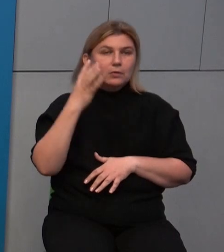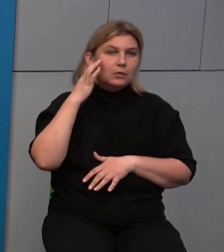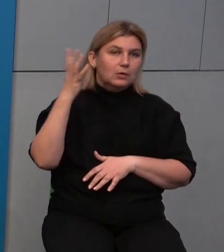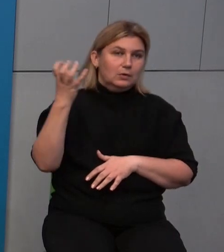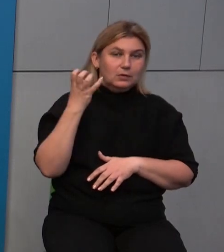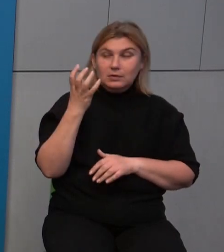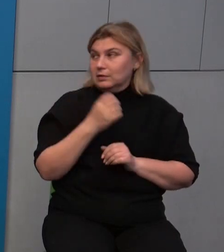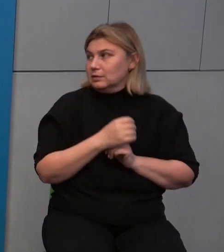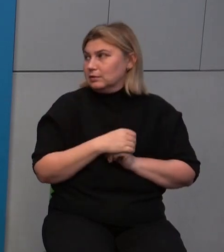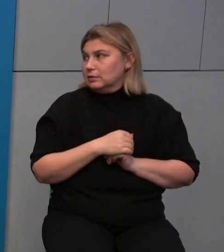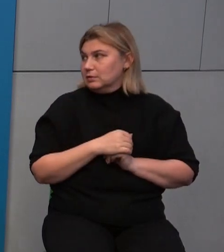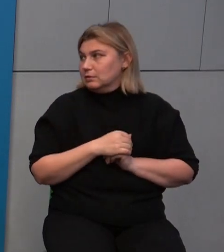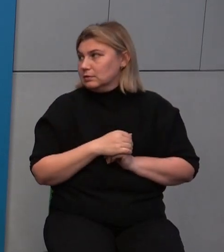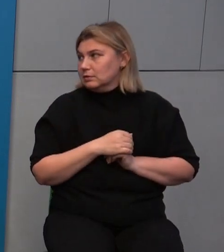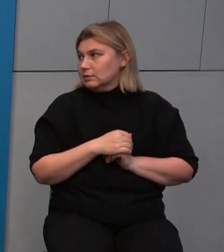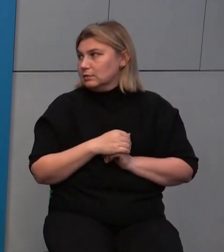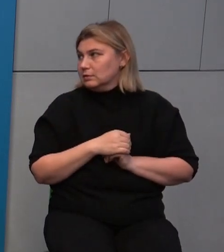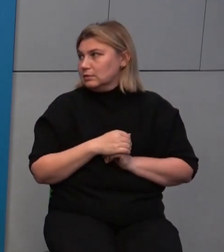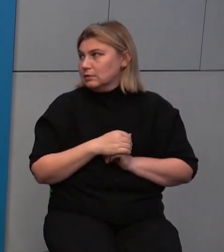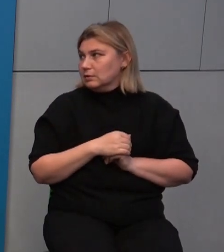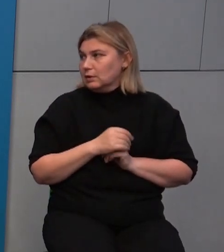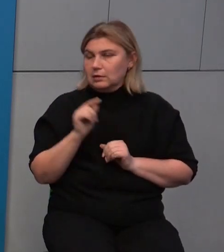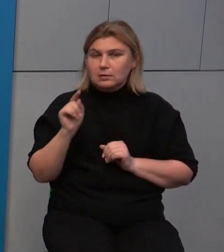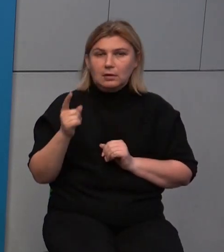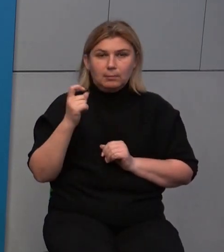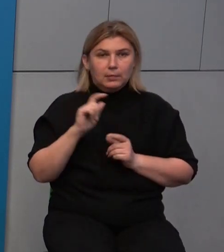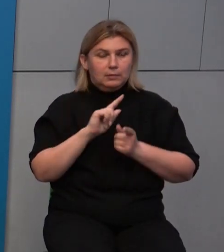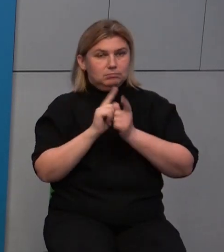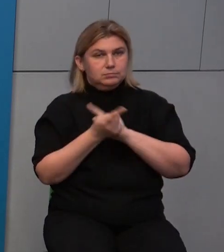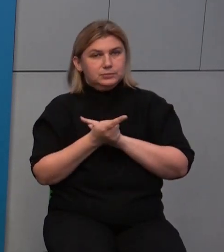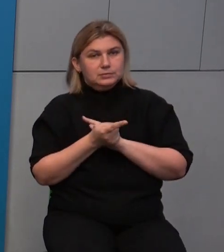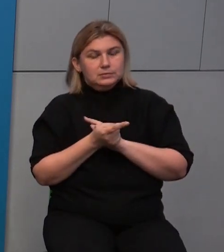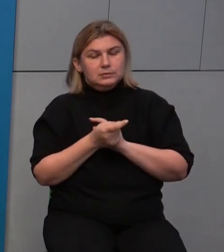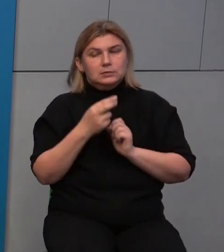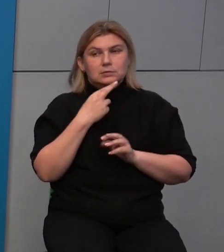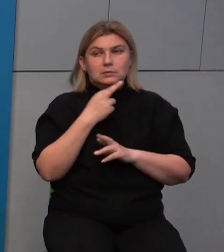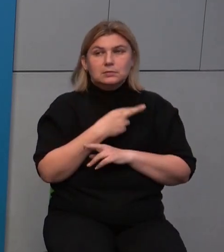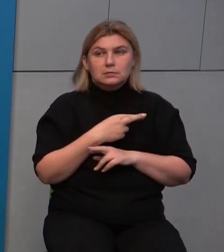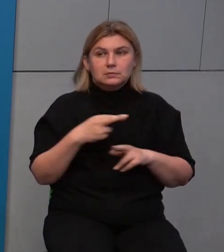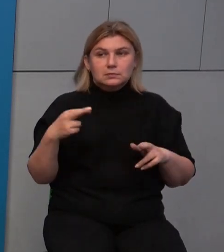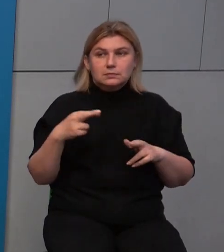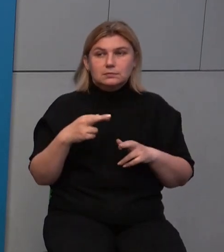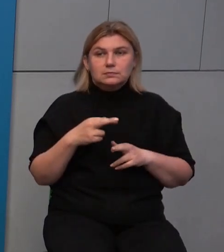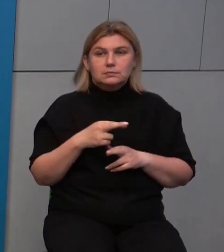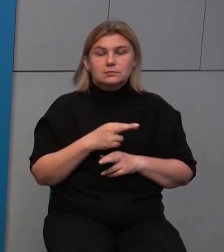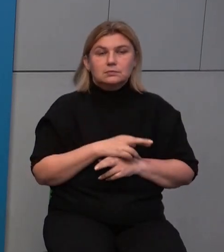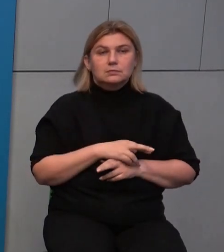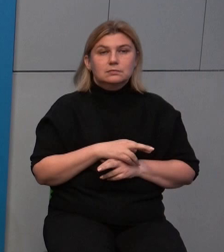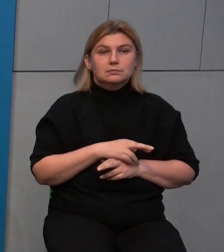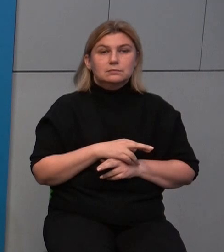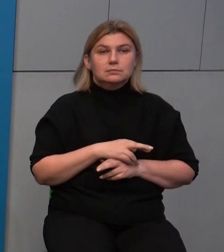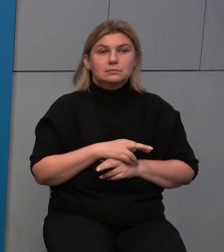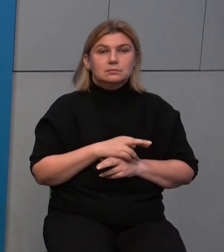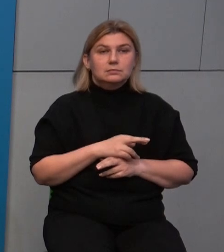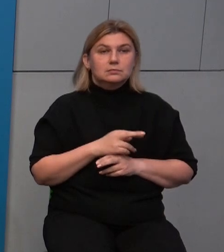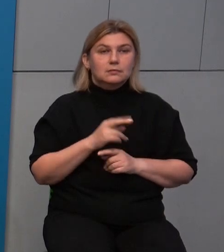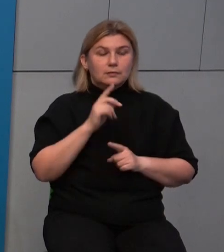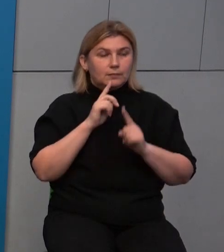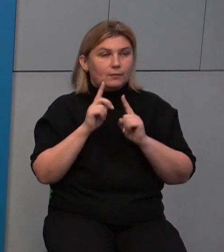I to się w pewnym momencie przełożyło na różne jego relacje, a właściwie ich brak